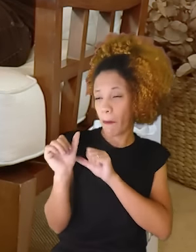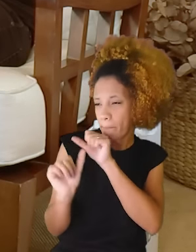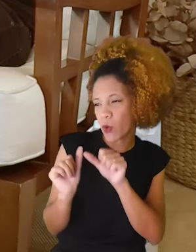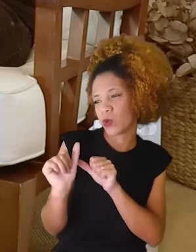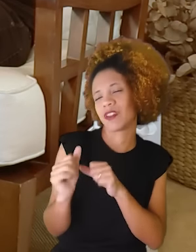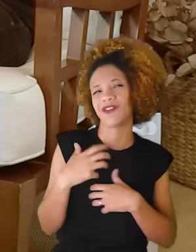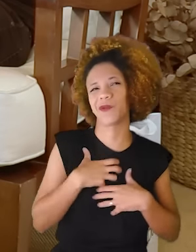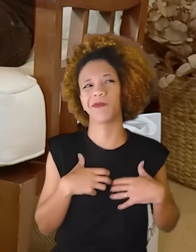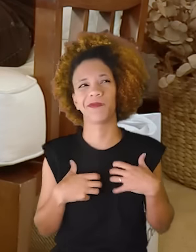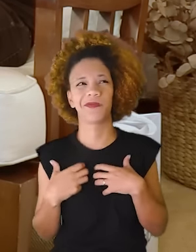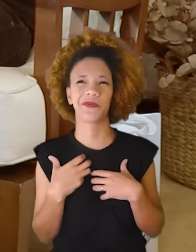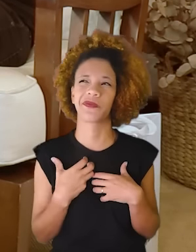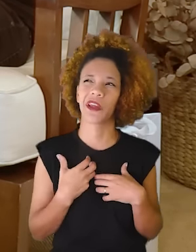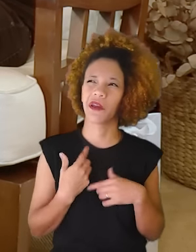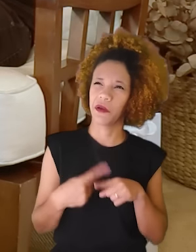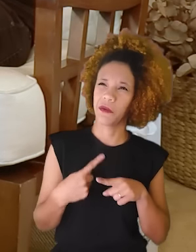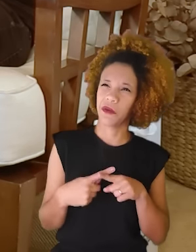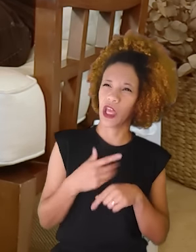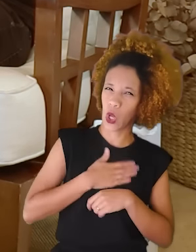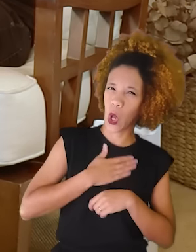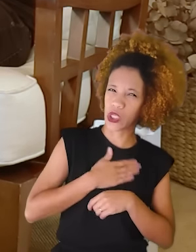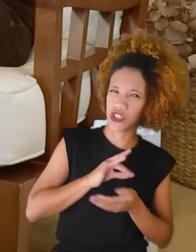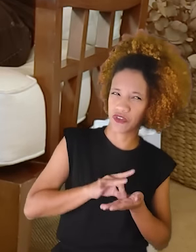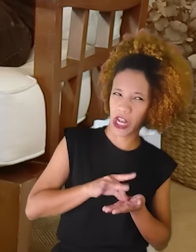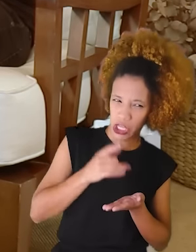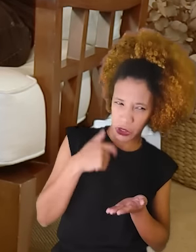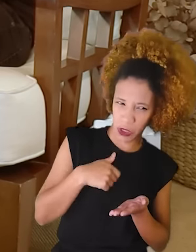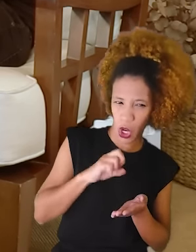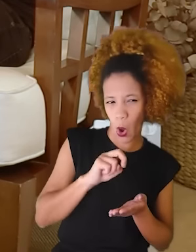aí fica causa aquela angústia poxa será que essa pessoa gosta de mim mesmo é por causa da internet